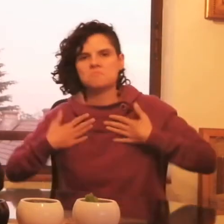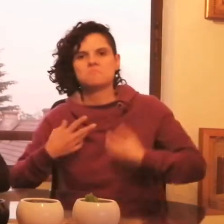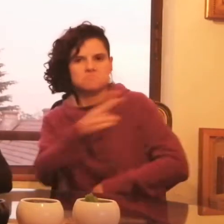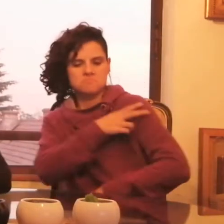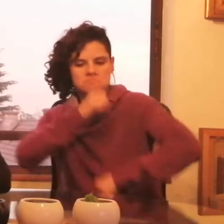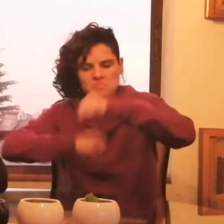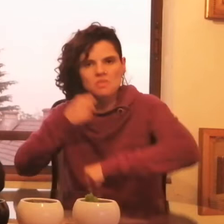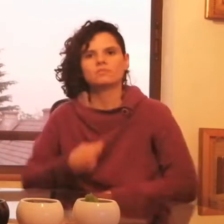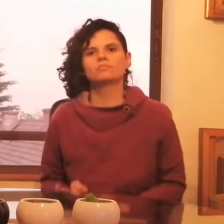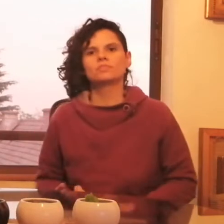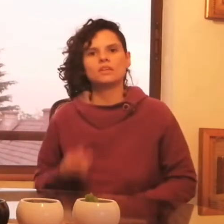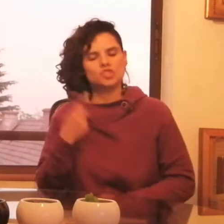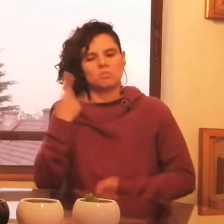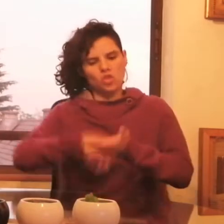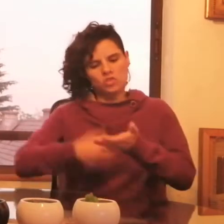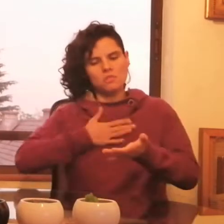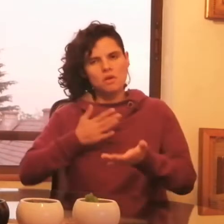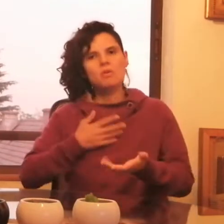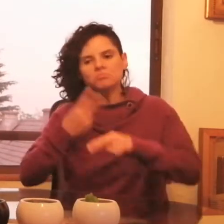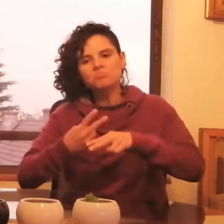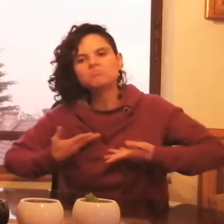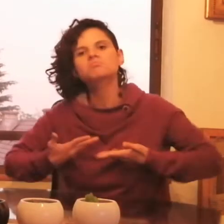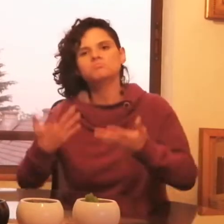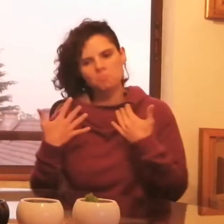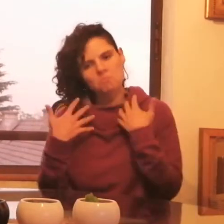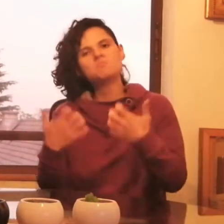trato yo misma y la hago y chao y ahí lo hicimos y fue súper entretenido